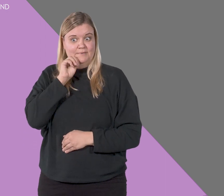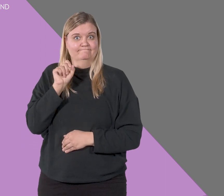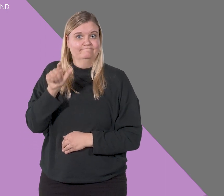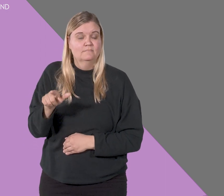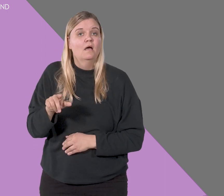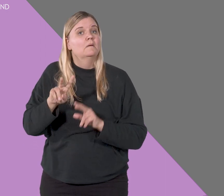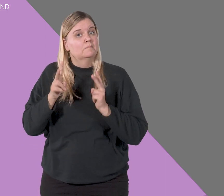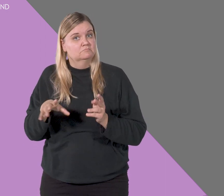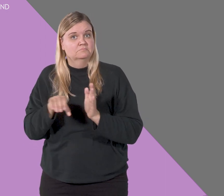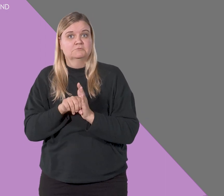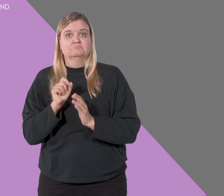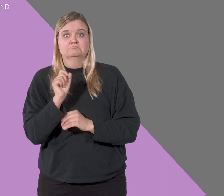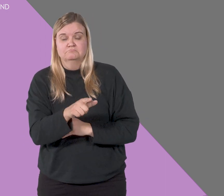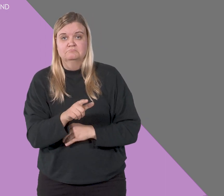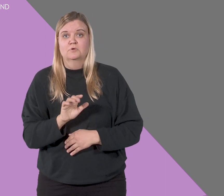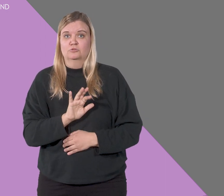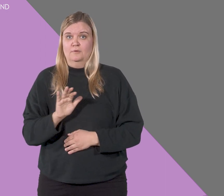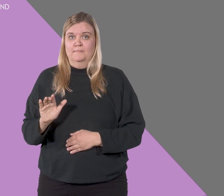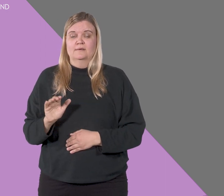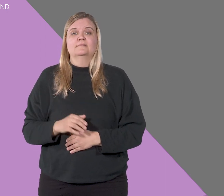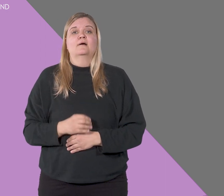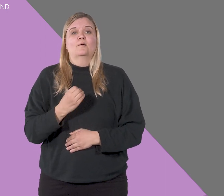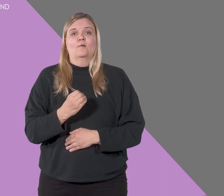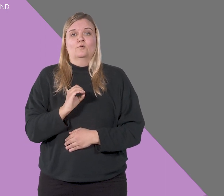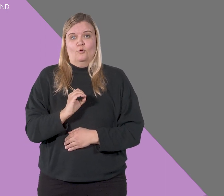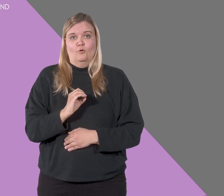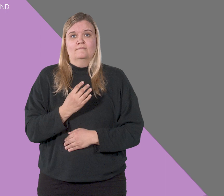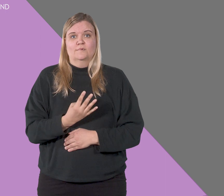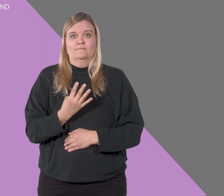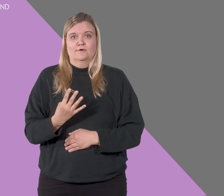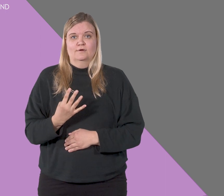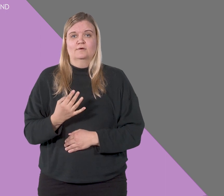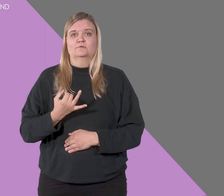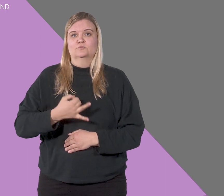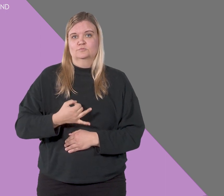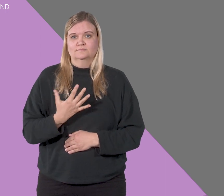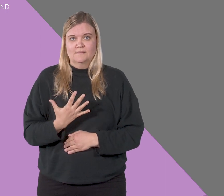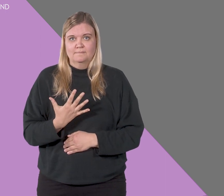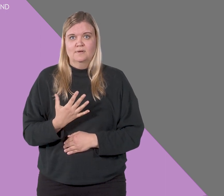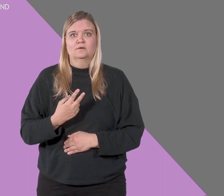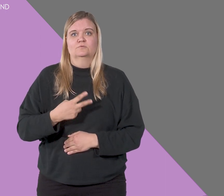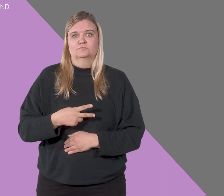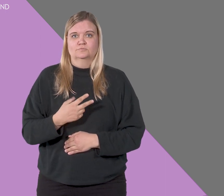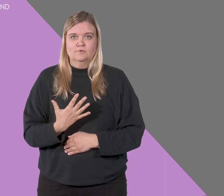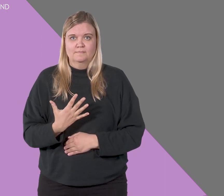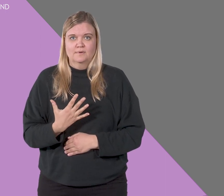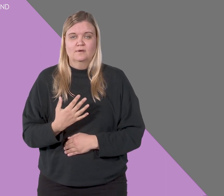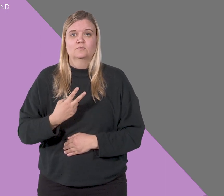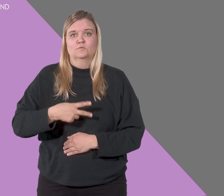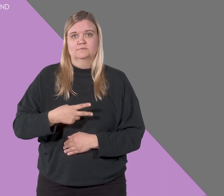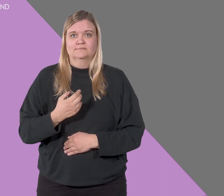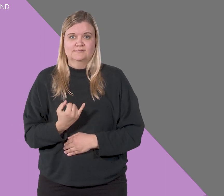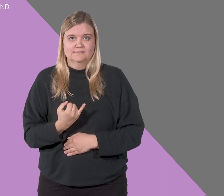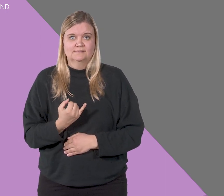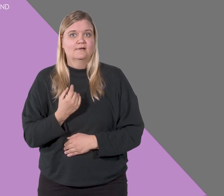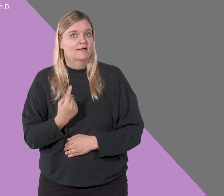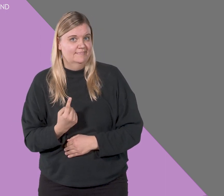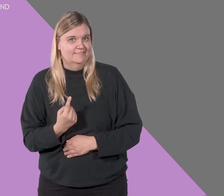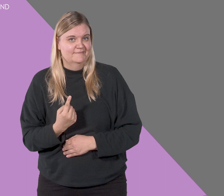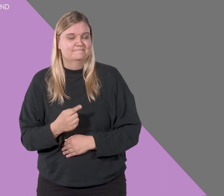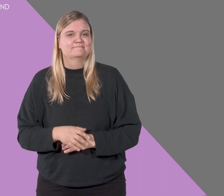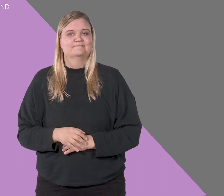eller numret 044-7525261.